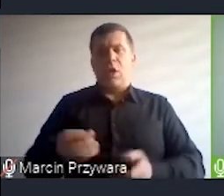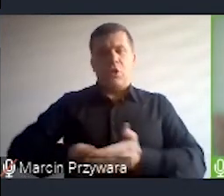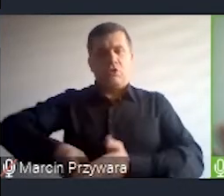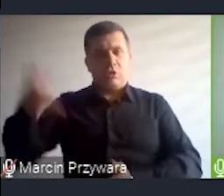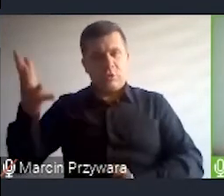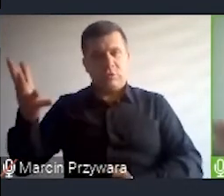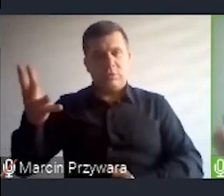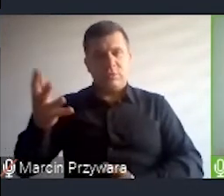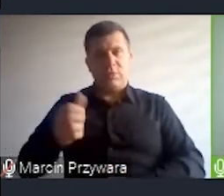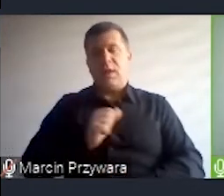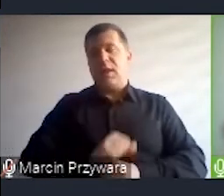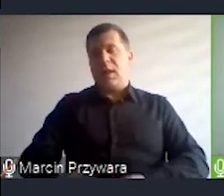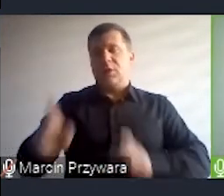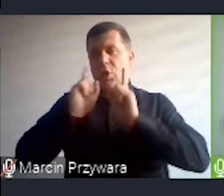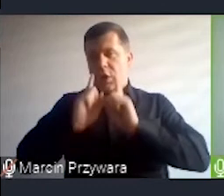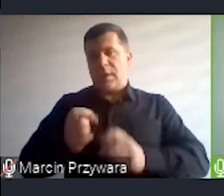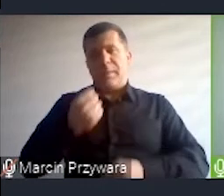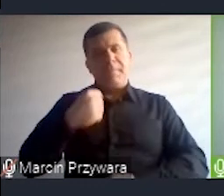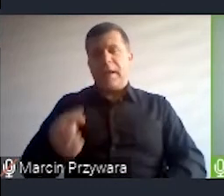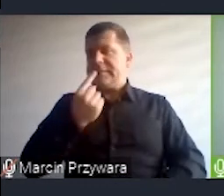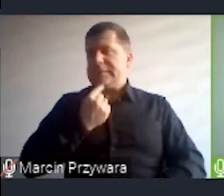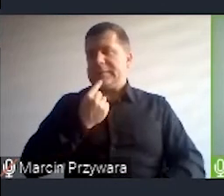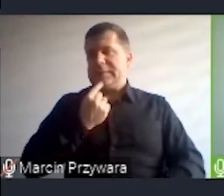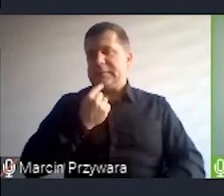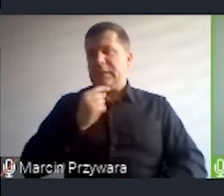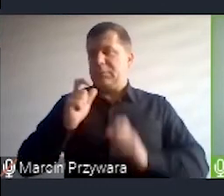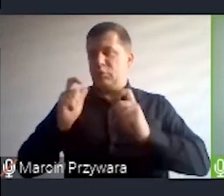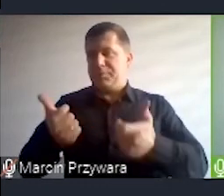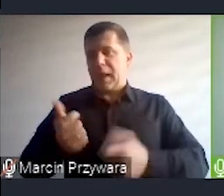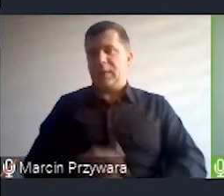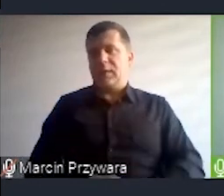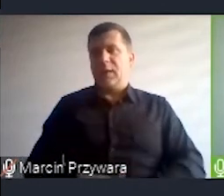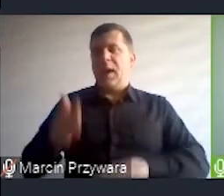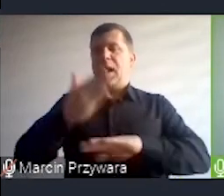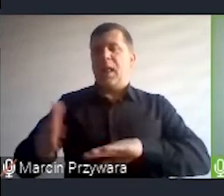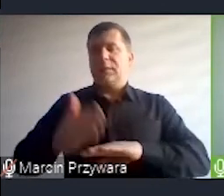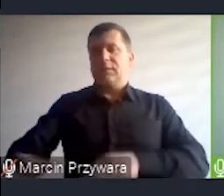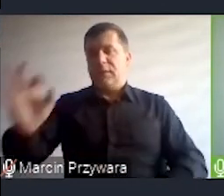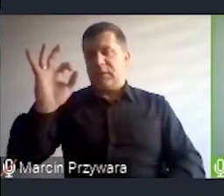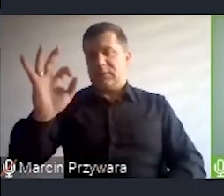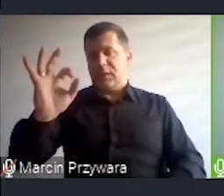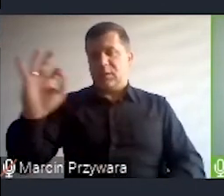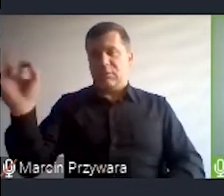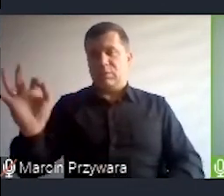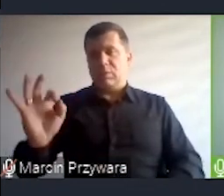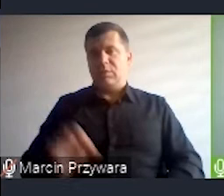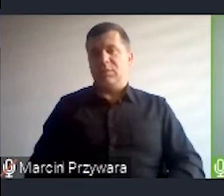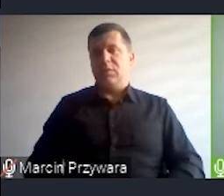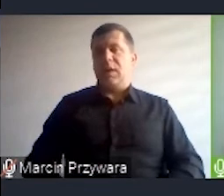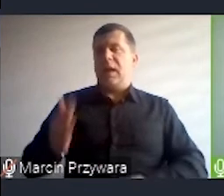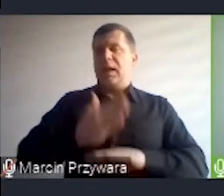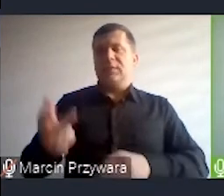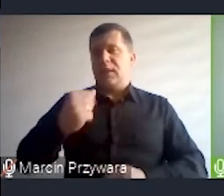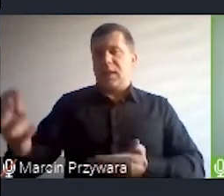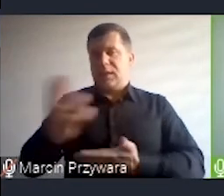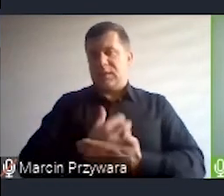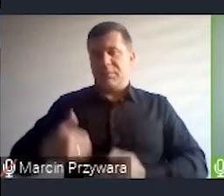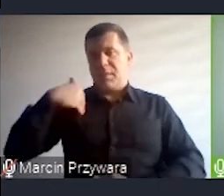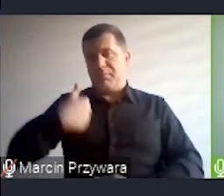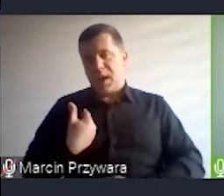Są oczywiście bardzo nieliczne przypadki leasingu 0%, gdzie leasingodawca nie zarabia na marży czy innych opłatach,